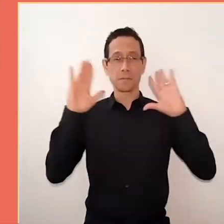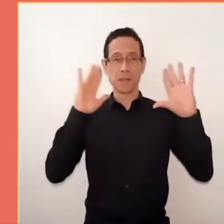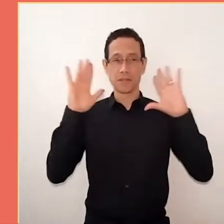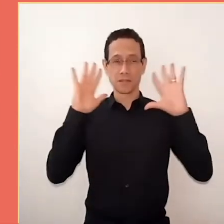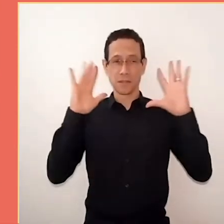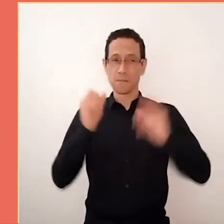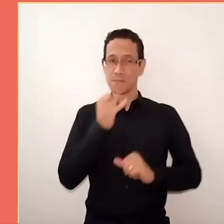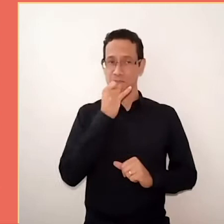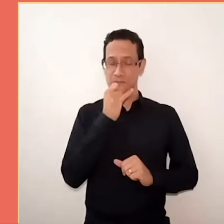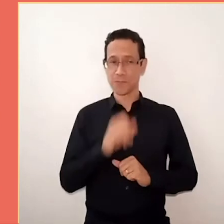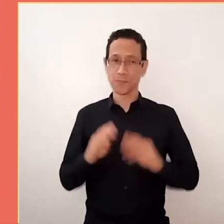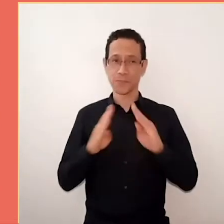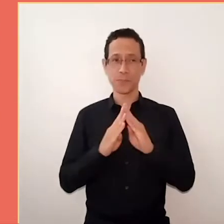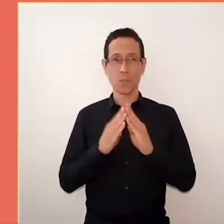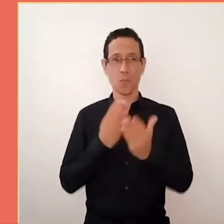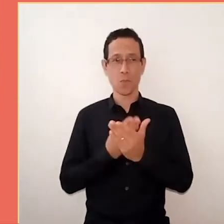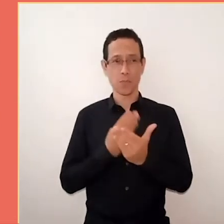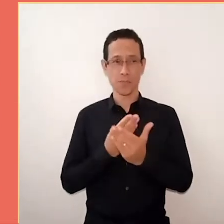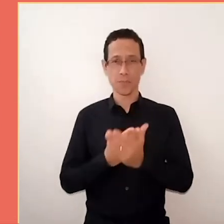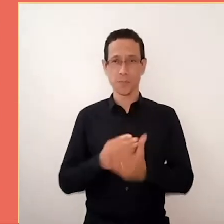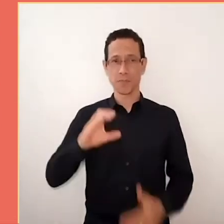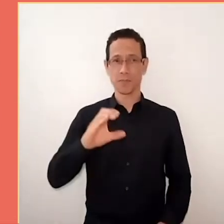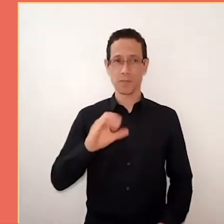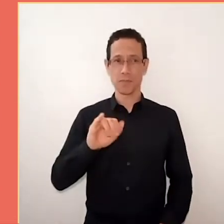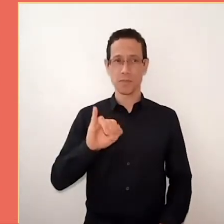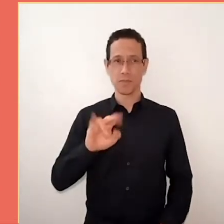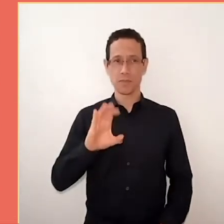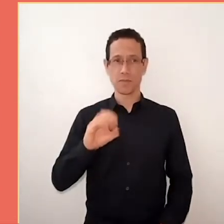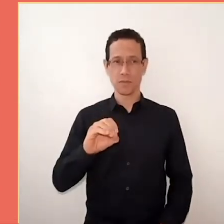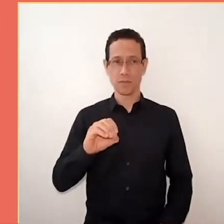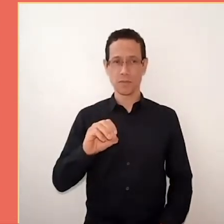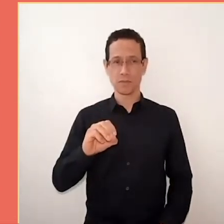as escolas cívico-militares, elas têm um papel transformador.